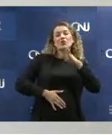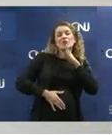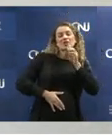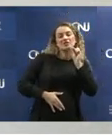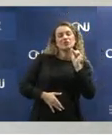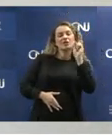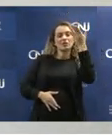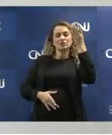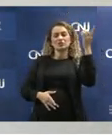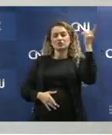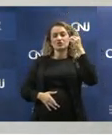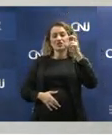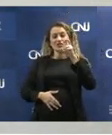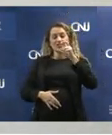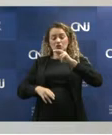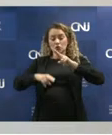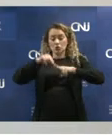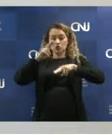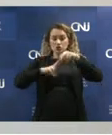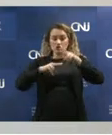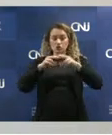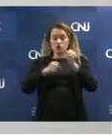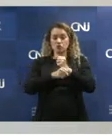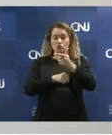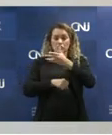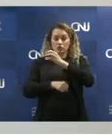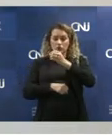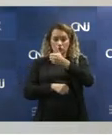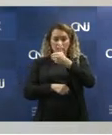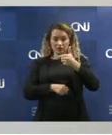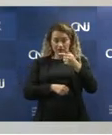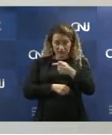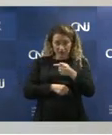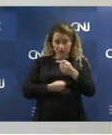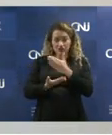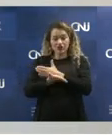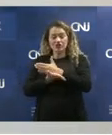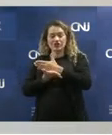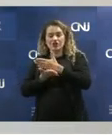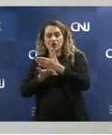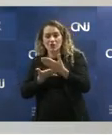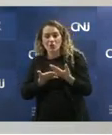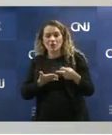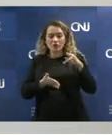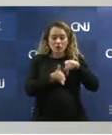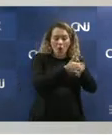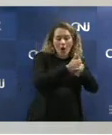data em que iniciou essa inspeção, que foi instaurada pelo CNJ no nosso tribunal.